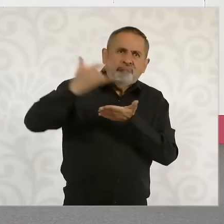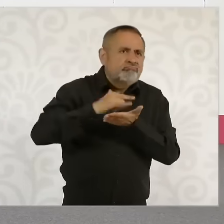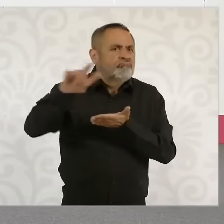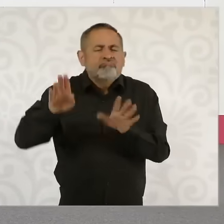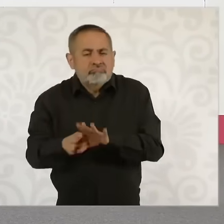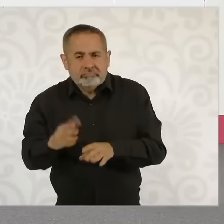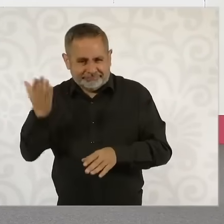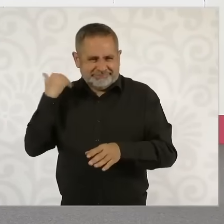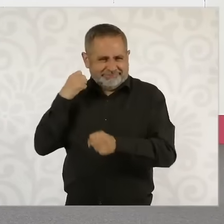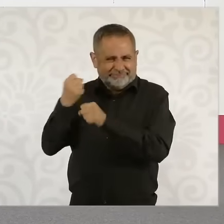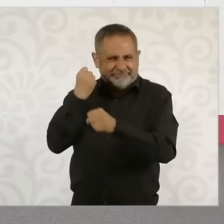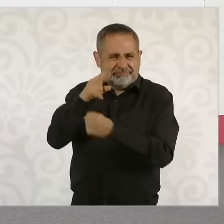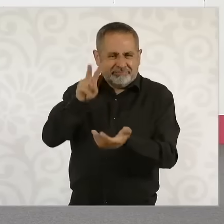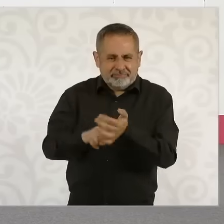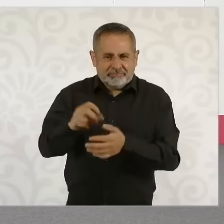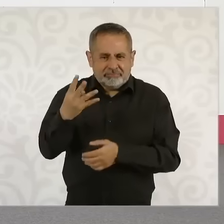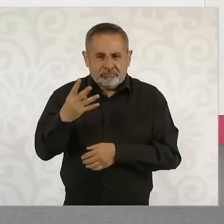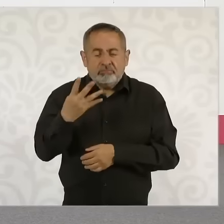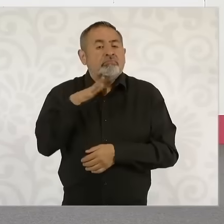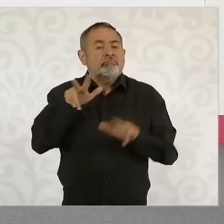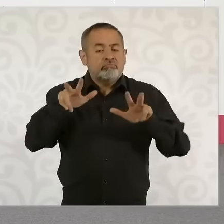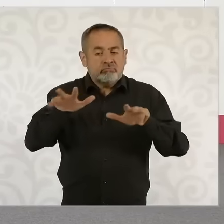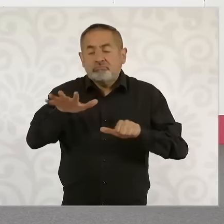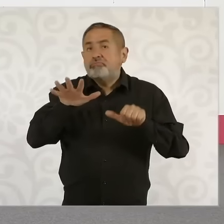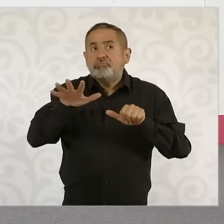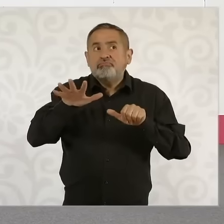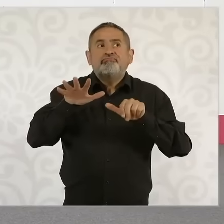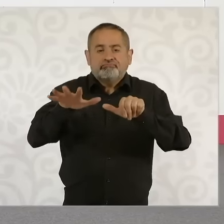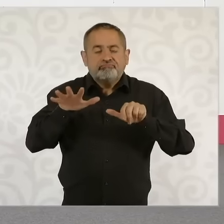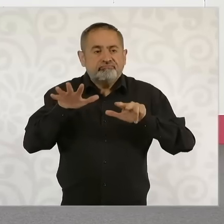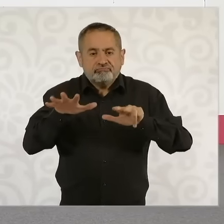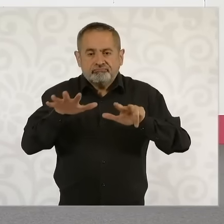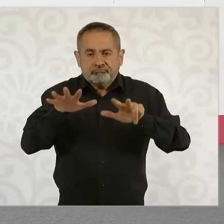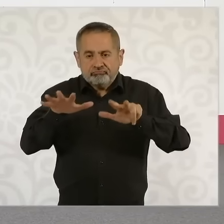como ustedes recordarán, teníamos 18 rutas. Habíamos hecho, es esto corresponde al primer